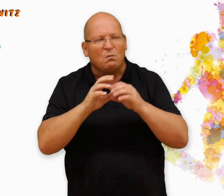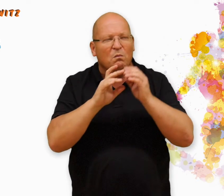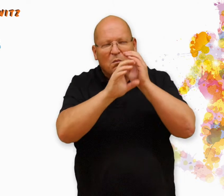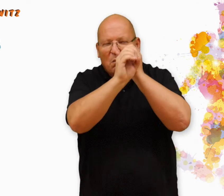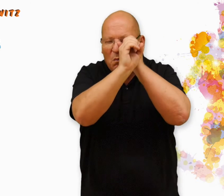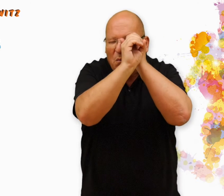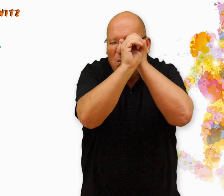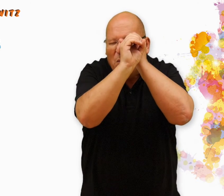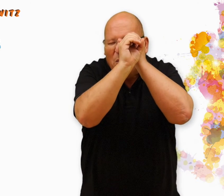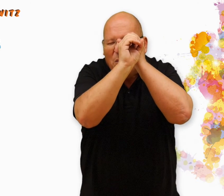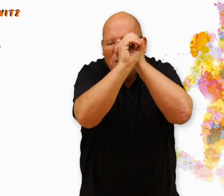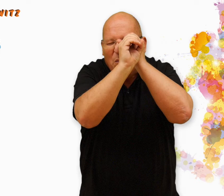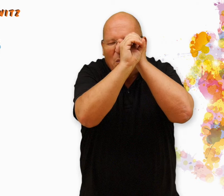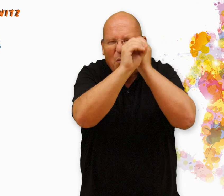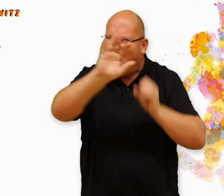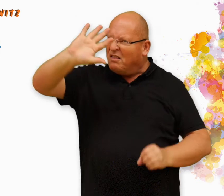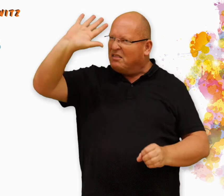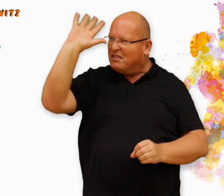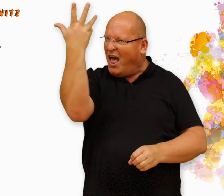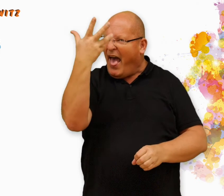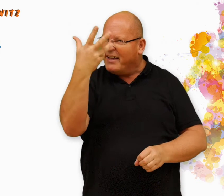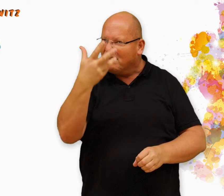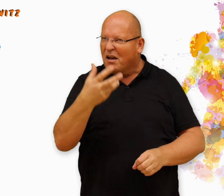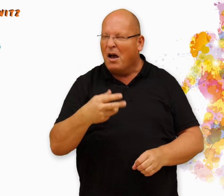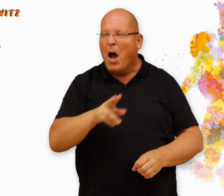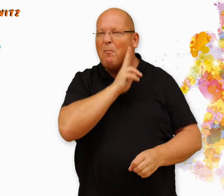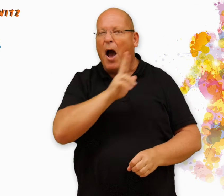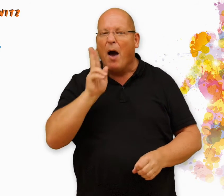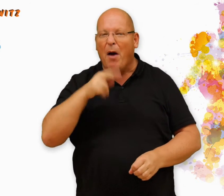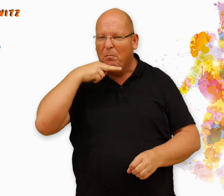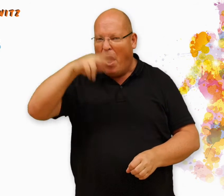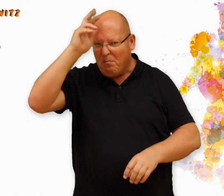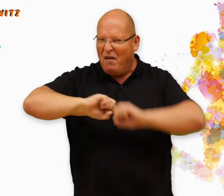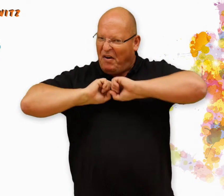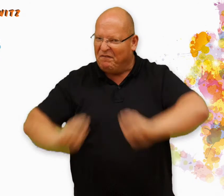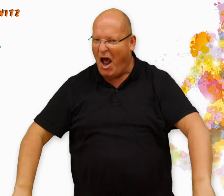Er schaut selbst durchs Schlüsselloch und sagt, genau umgekehrt! Die Mama verhaut den Papa!